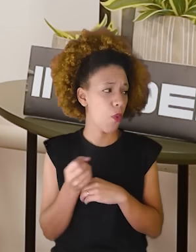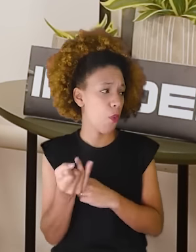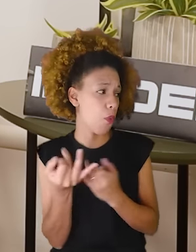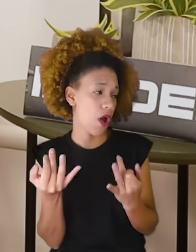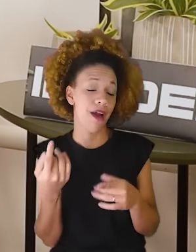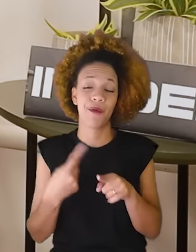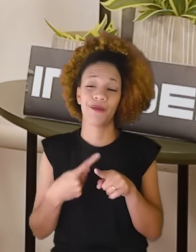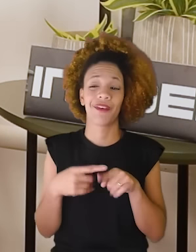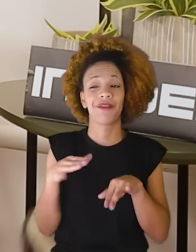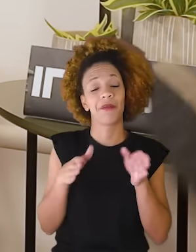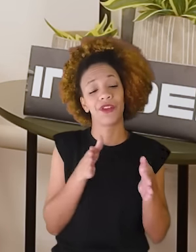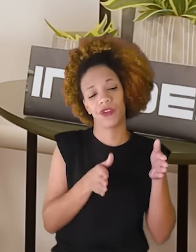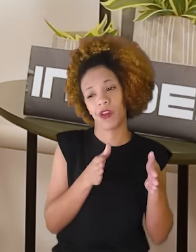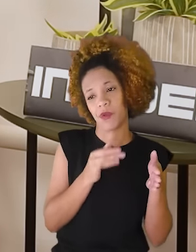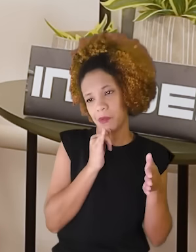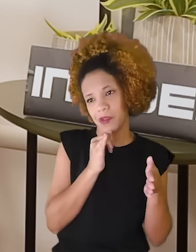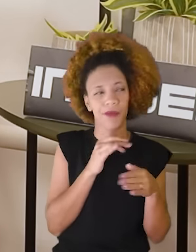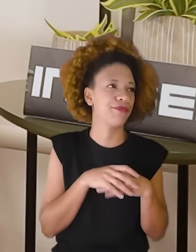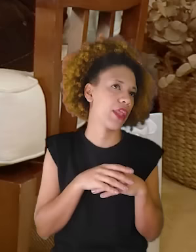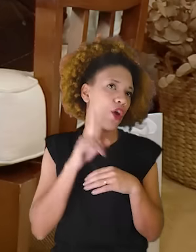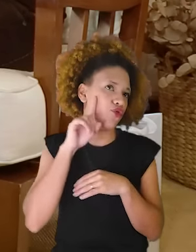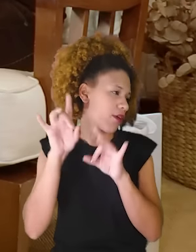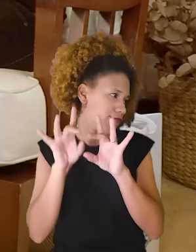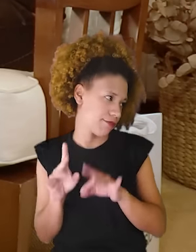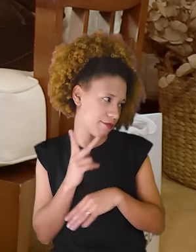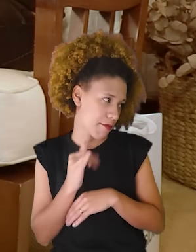a fazer quant é que depende da época né porque por exemplo agora agora a gente tá em Julho Não